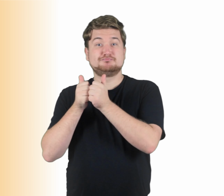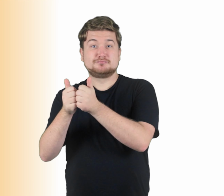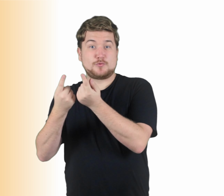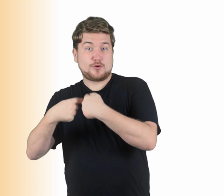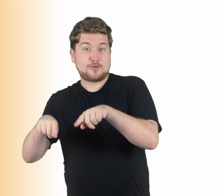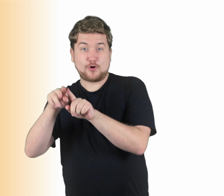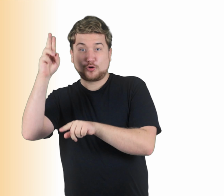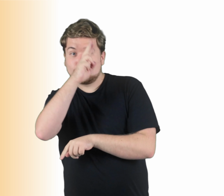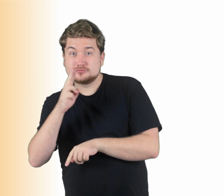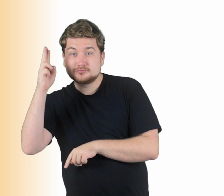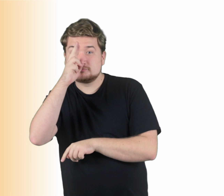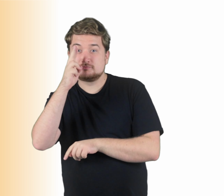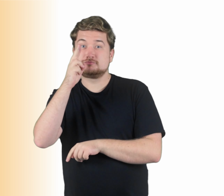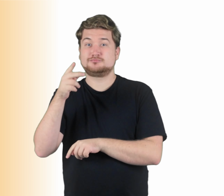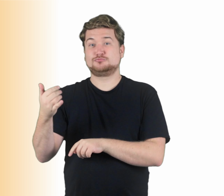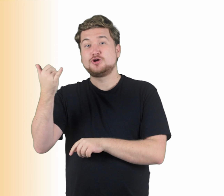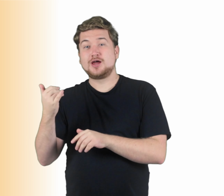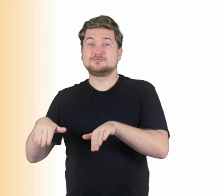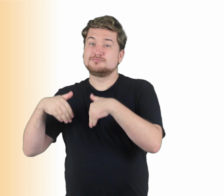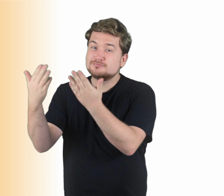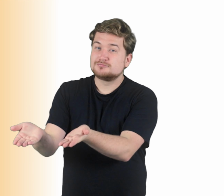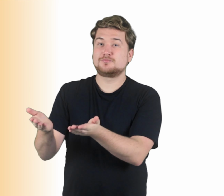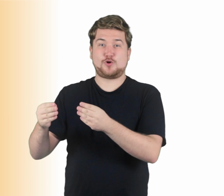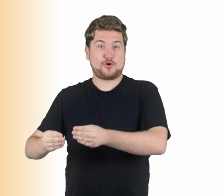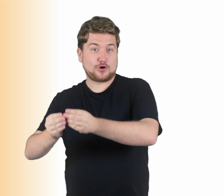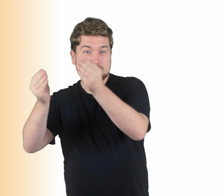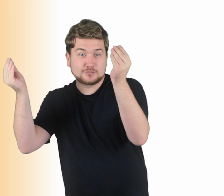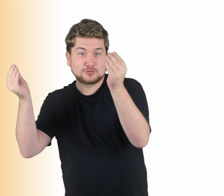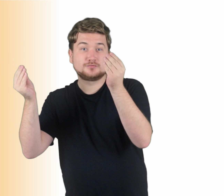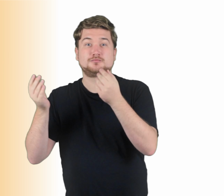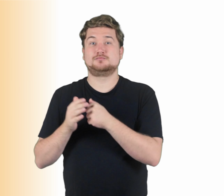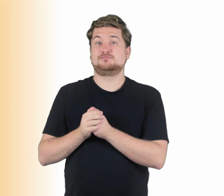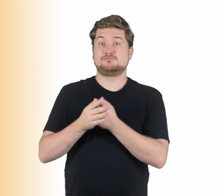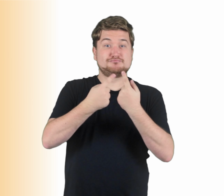Wypełnianie roli rodzica i zapewnienie warunków do rozwoju swojemu dziecku.